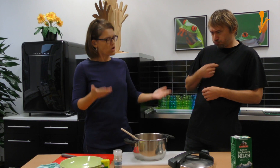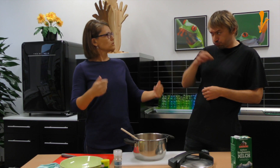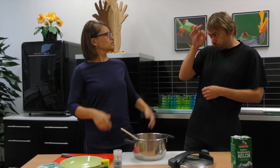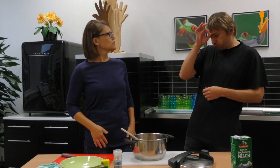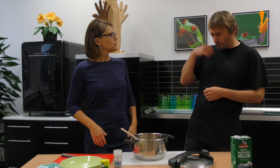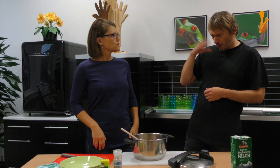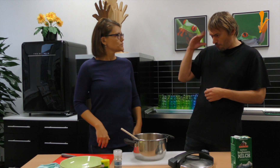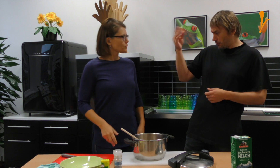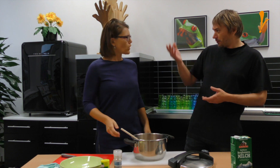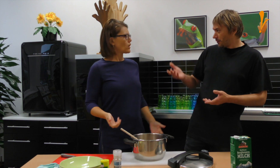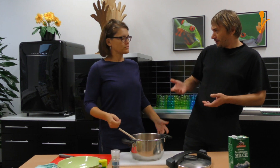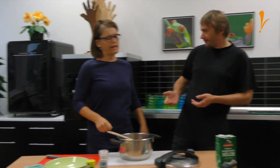Ich hab doch keine Ahnung. Ich bin doch ein Mann.